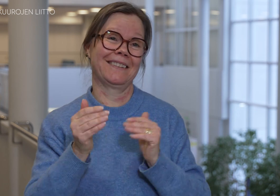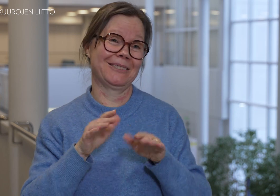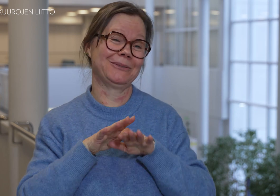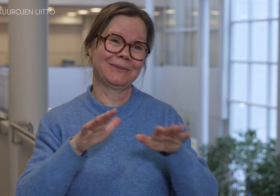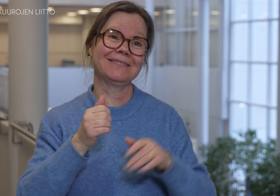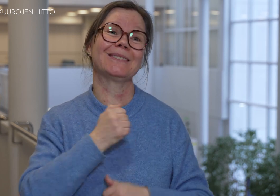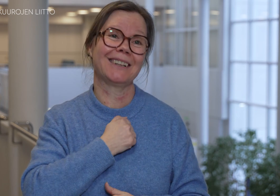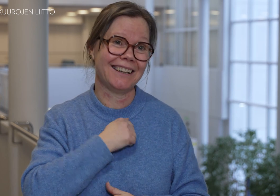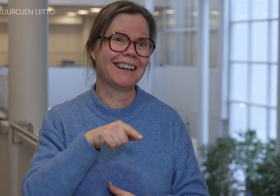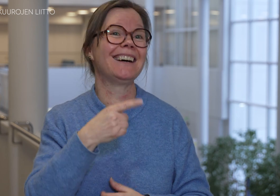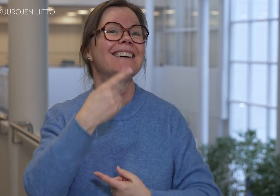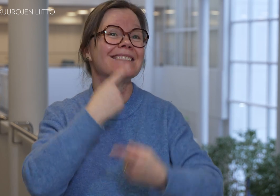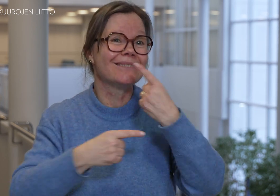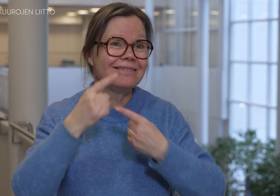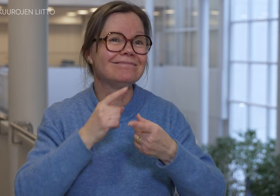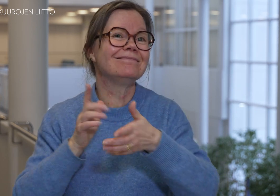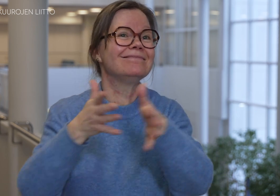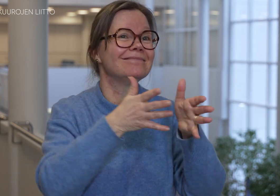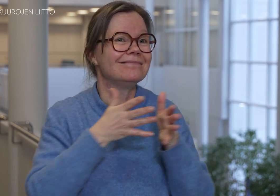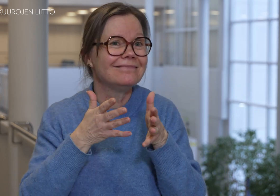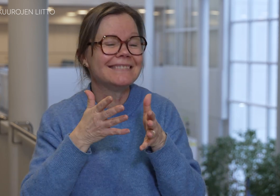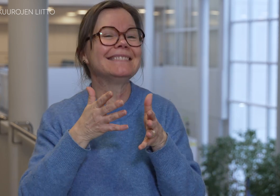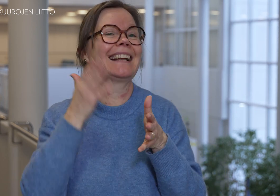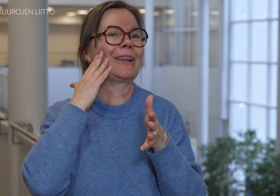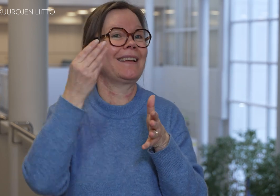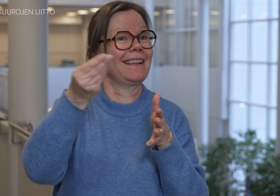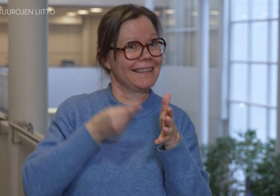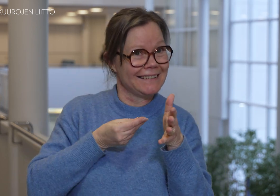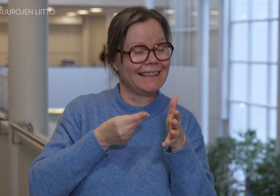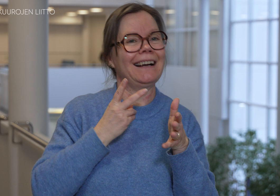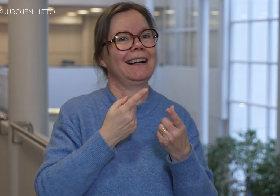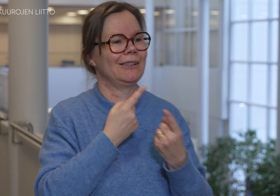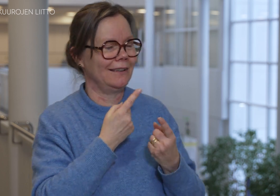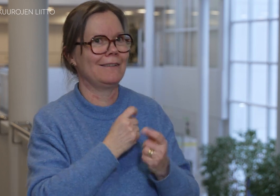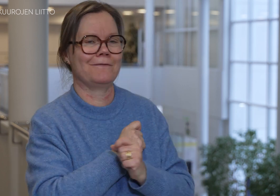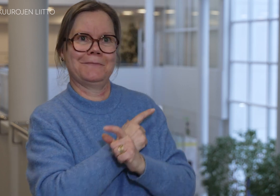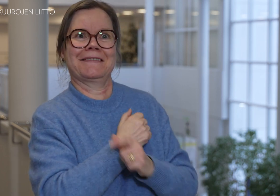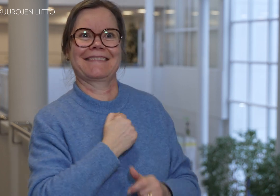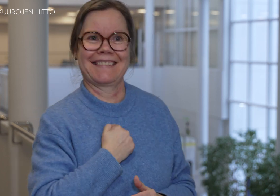Palautteissa on kiitelty mahdollisuutta käsitellä tietoa ja keskustella viittomakielellä.